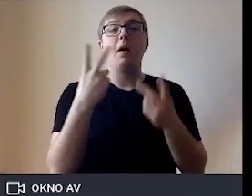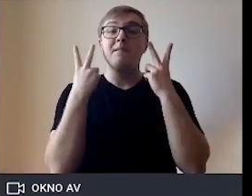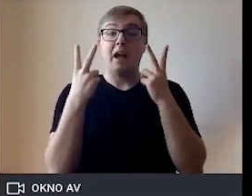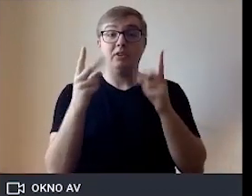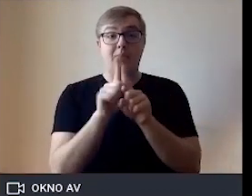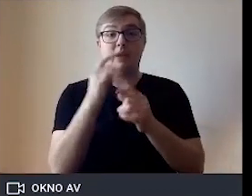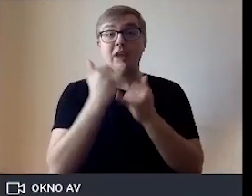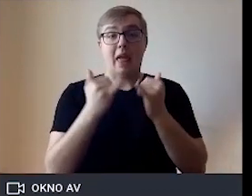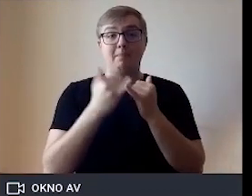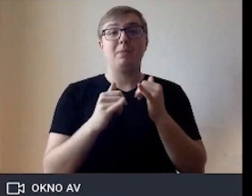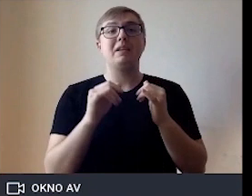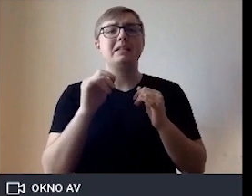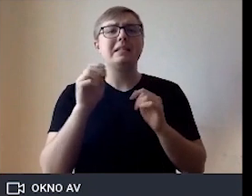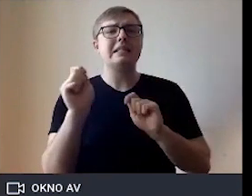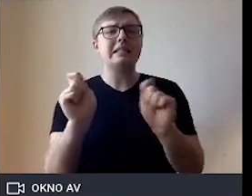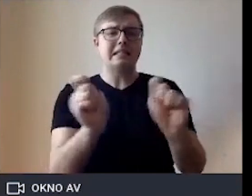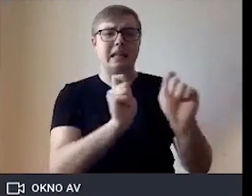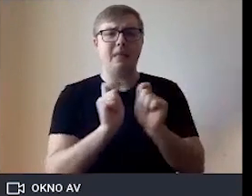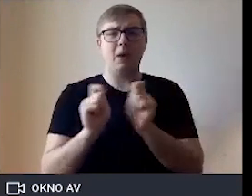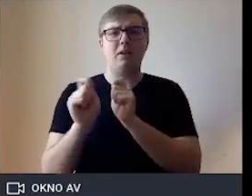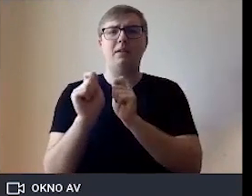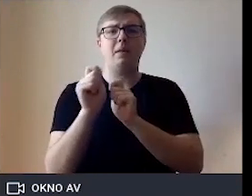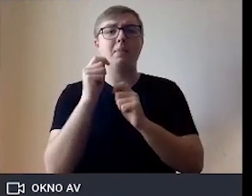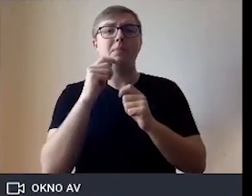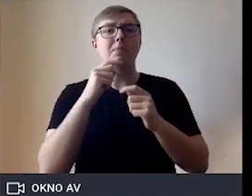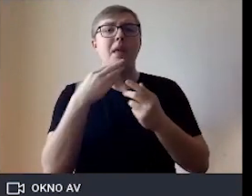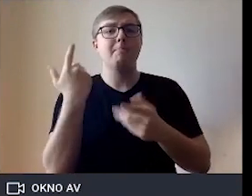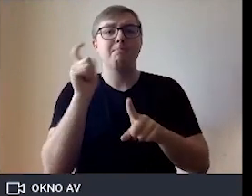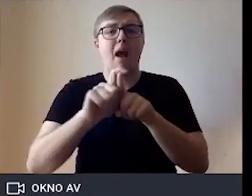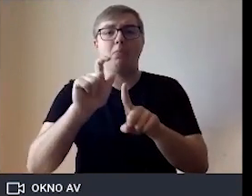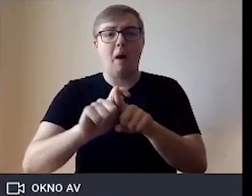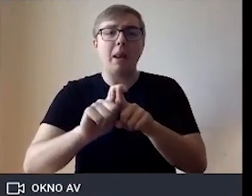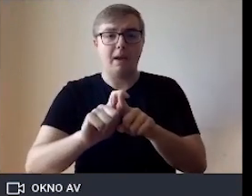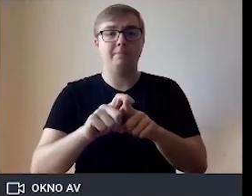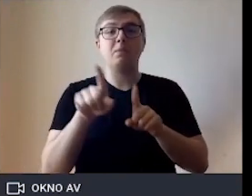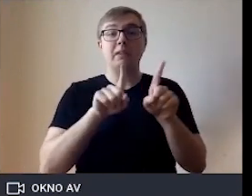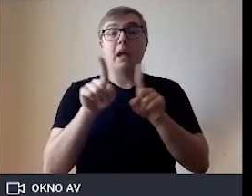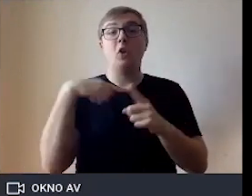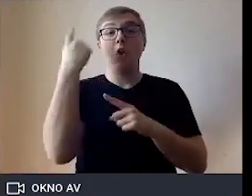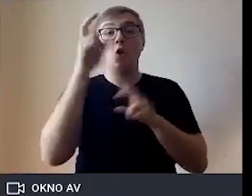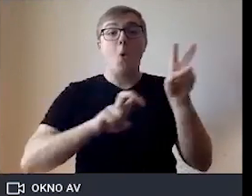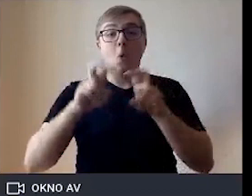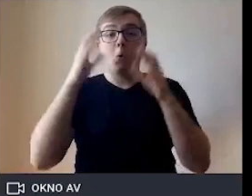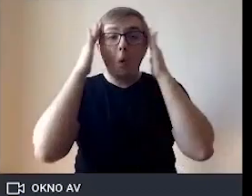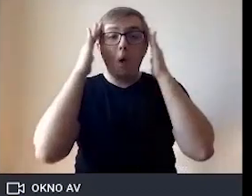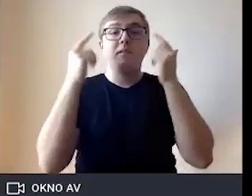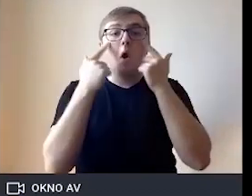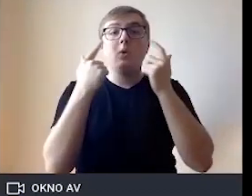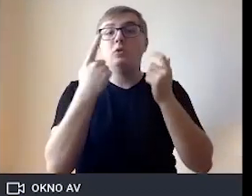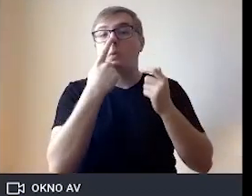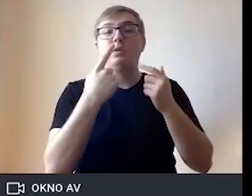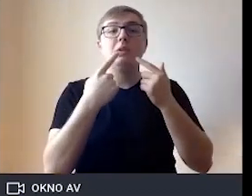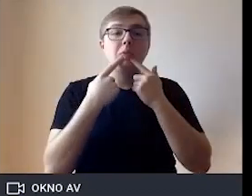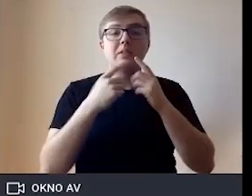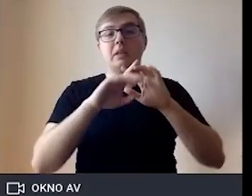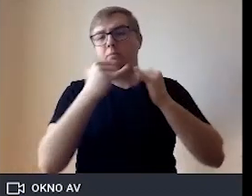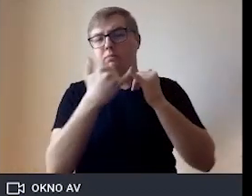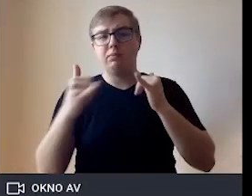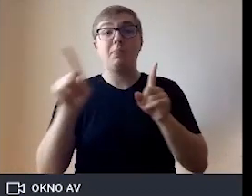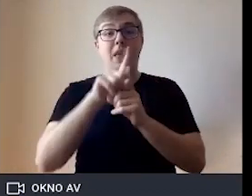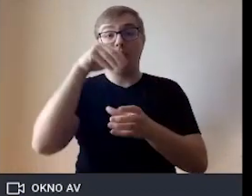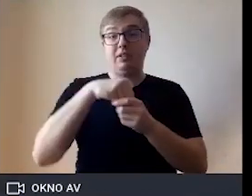Kolejnym ważnym elementem są sygnały niemanualne, czyli ruch głowy, oczu, ust, ciała, nosa.